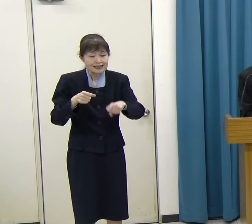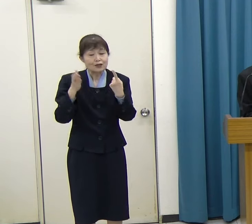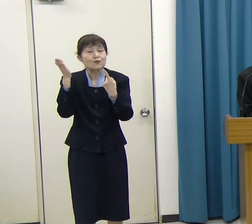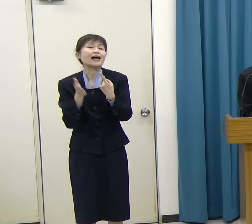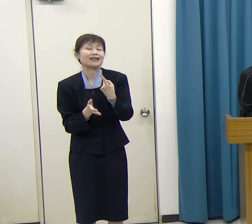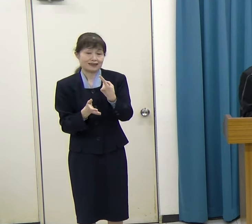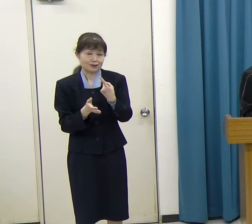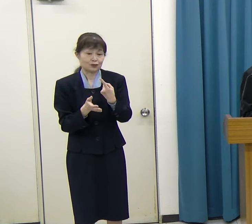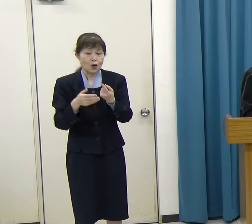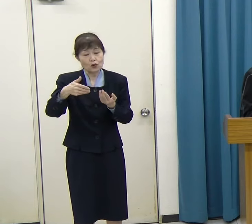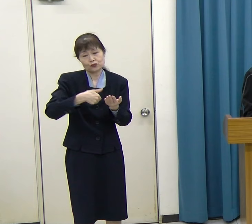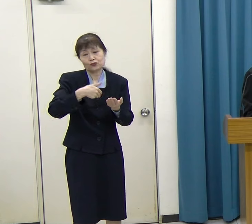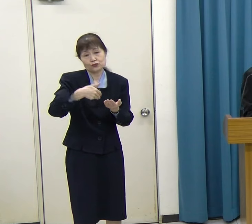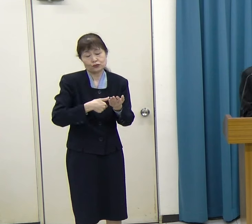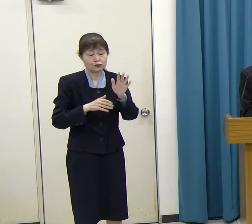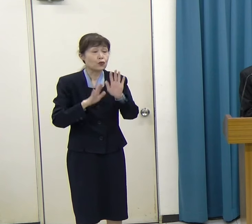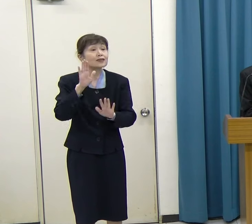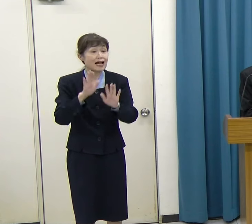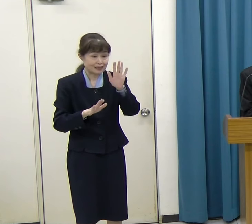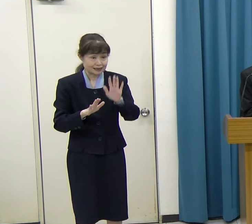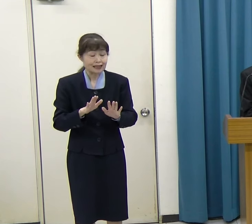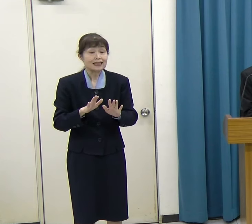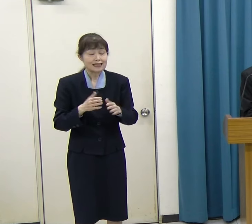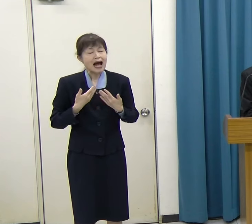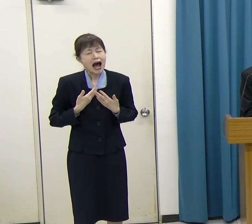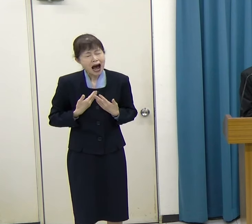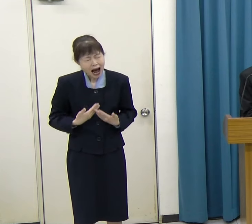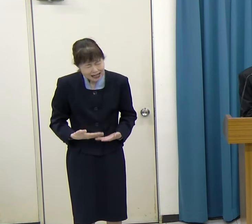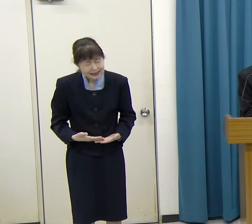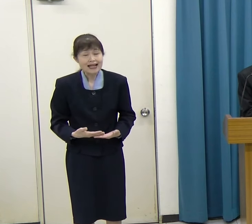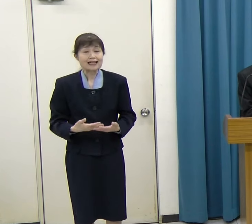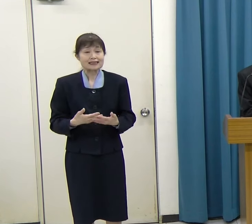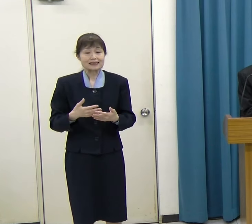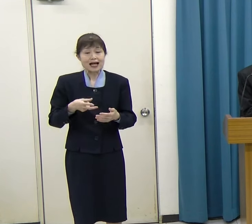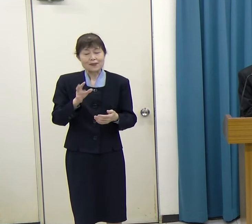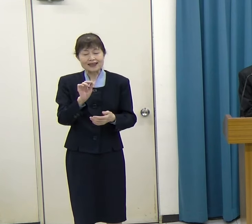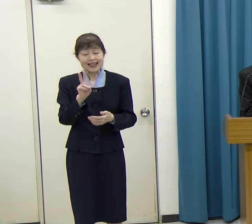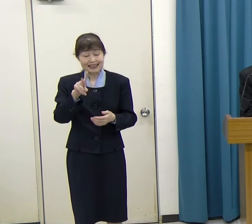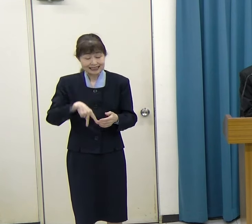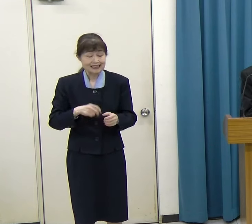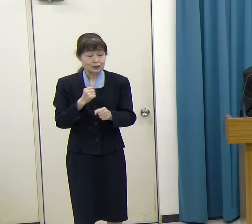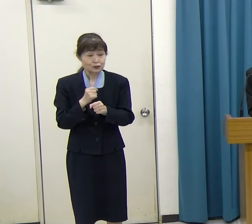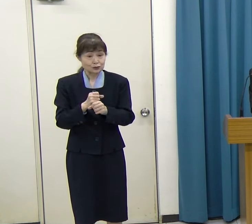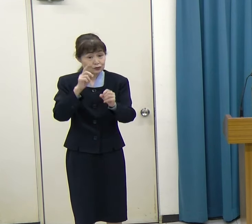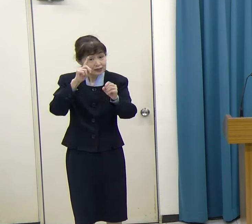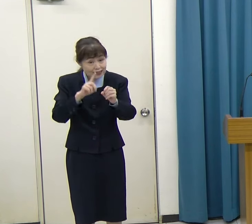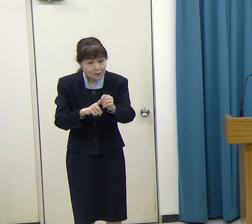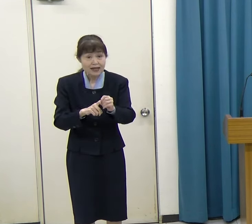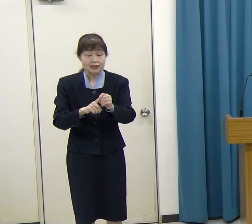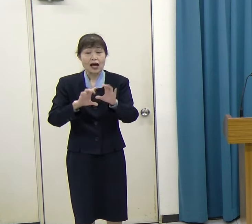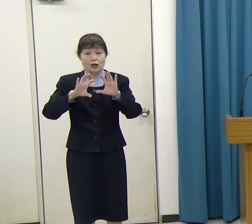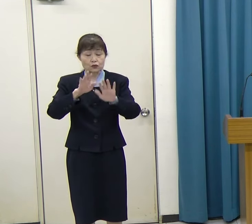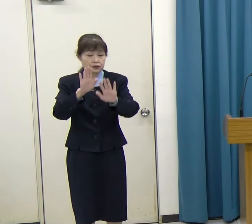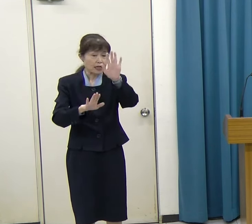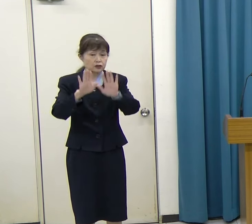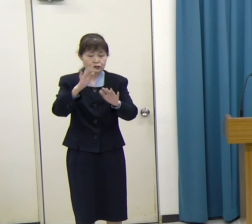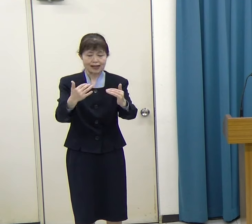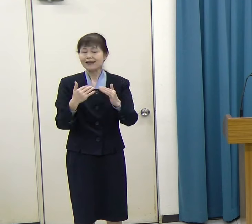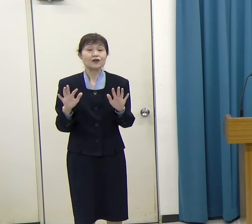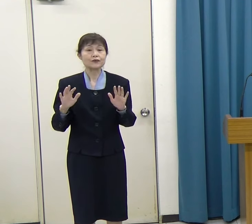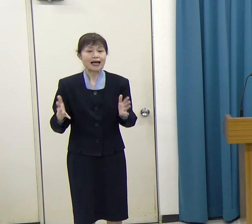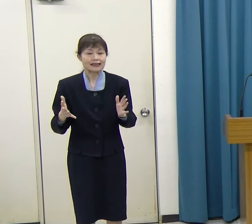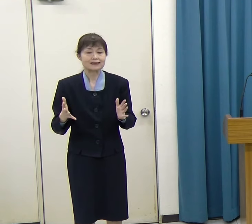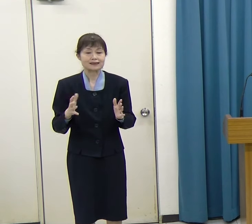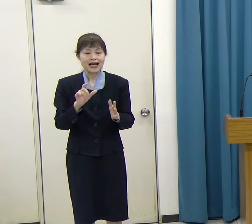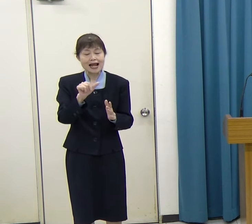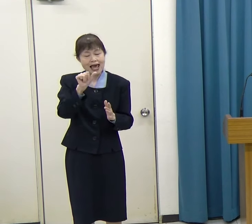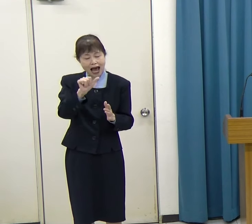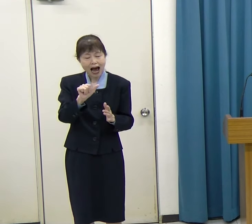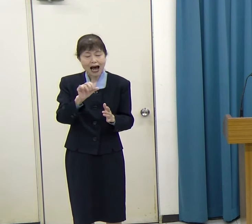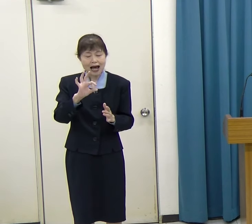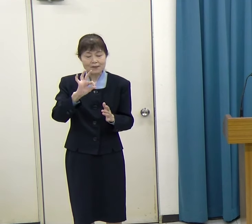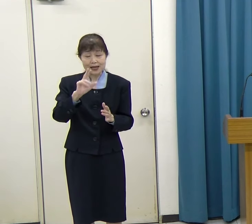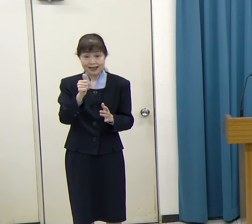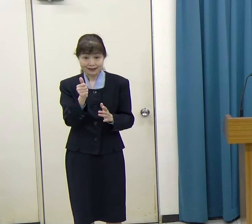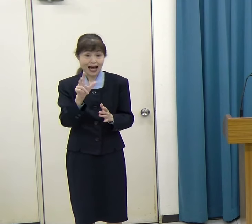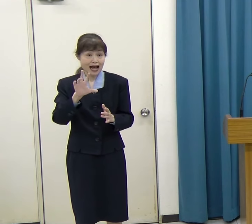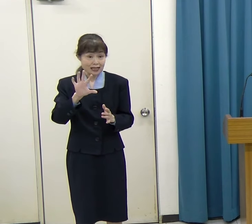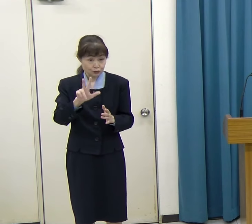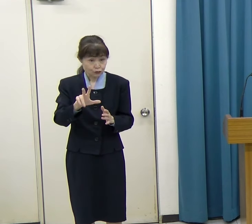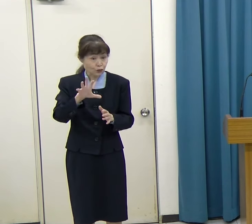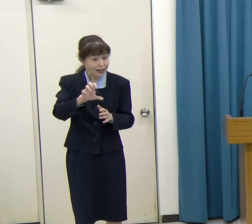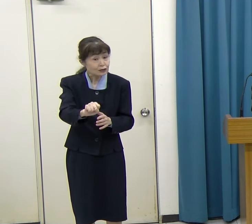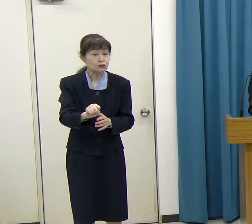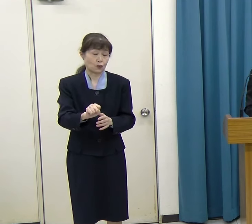安定したバッテリーを作っていくためには、国際情勢等に影響を受けないレアメタルを確保していくことが必要です。